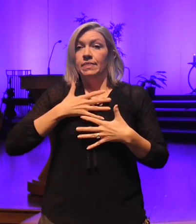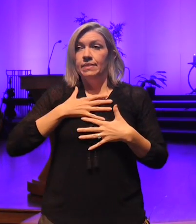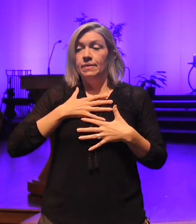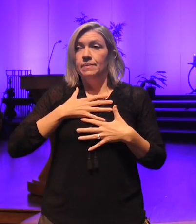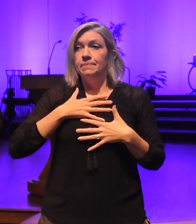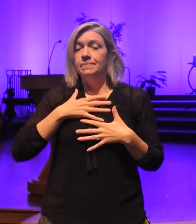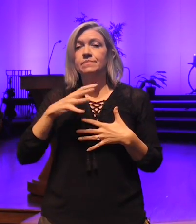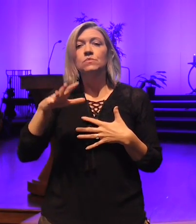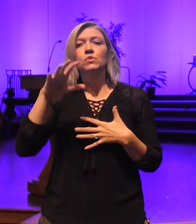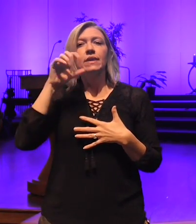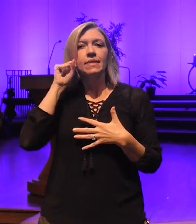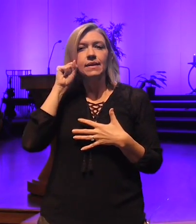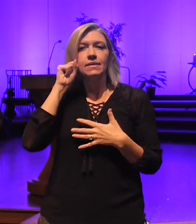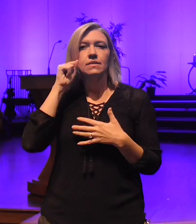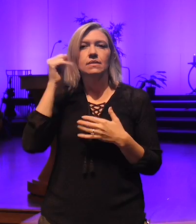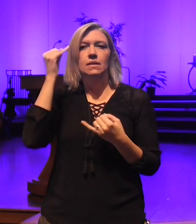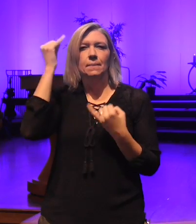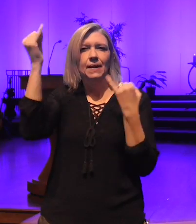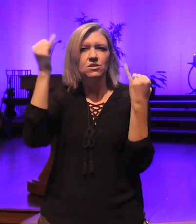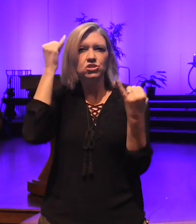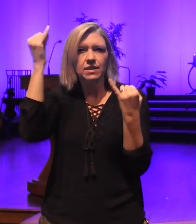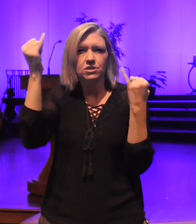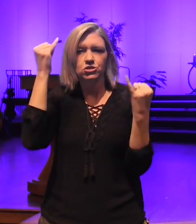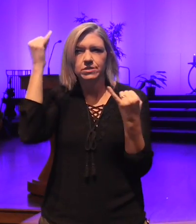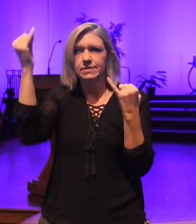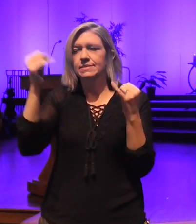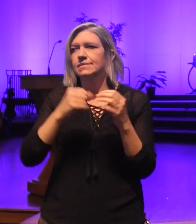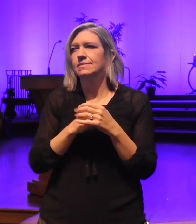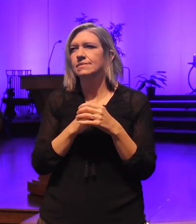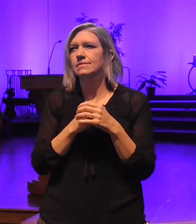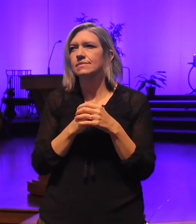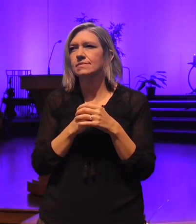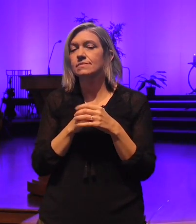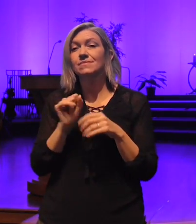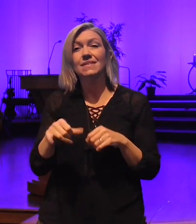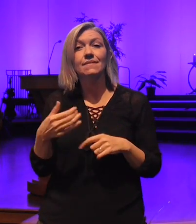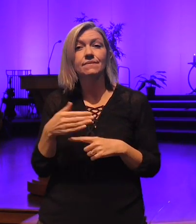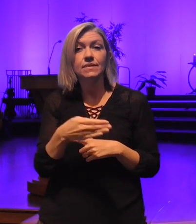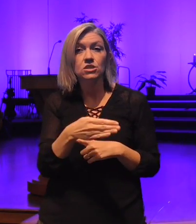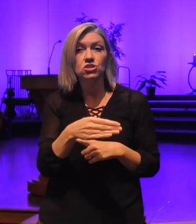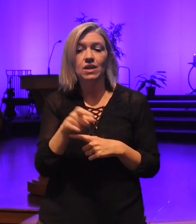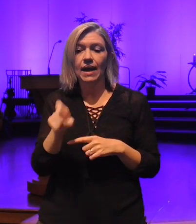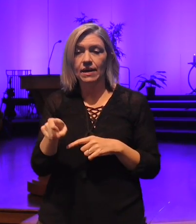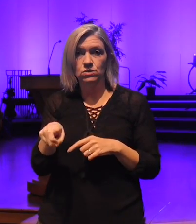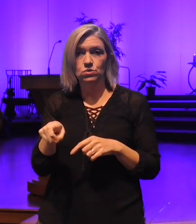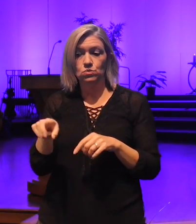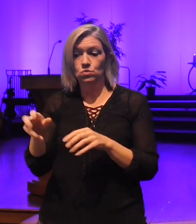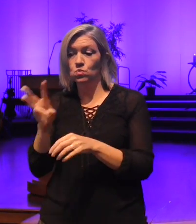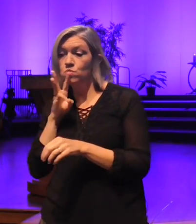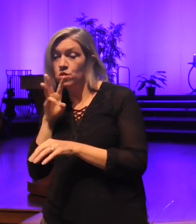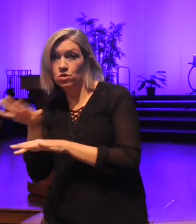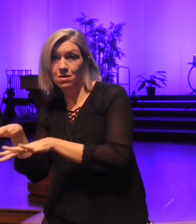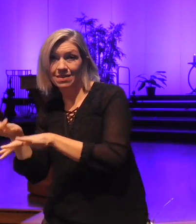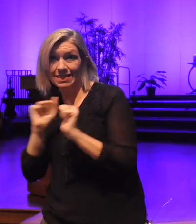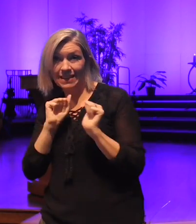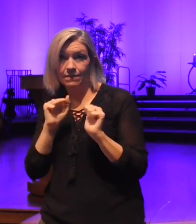imaginar, ese pez tuvo que saltar a tierra firme, dar el primer paso para salir de la sopa, luego tuvo